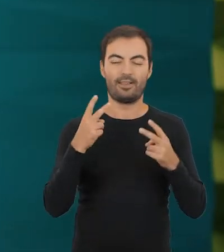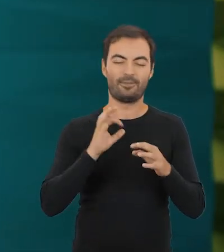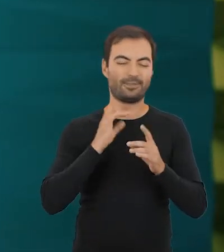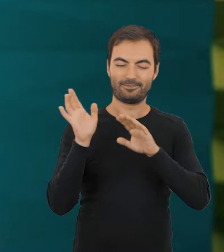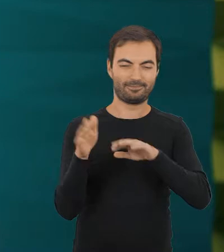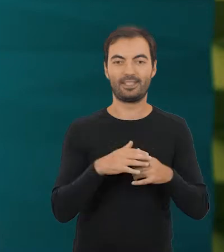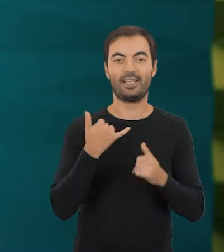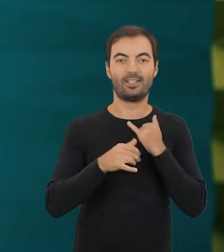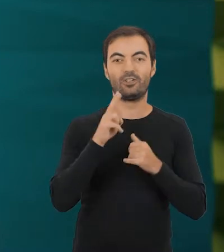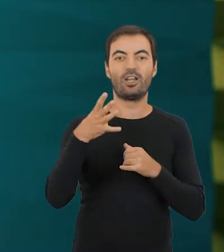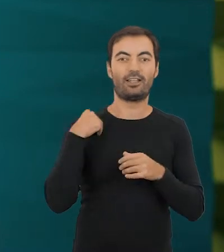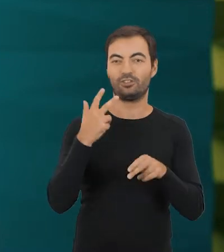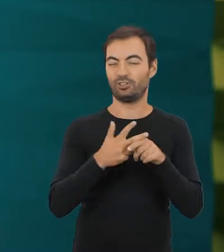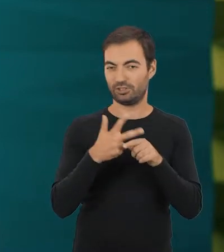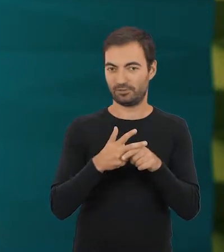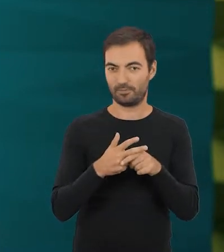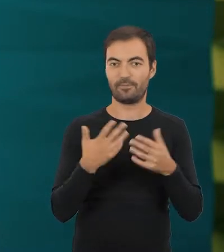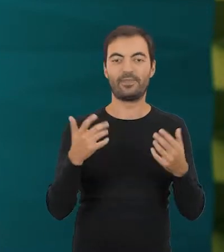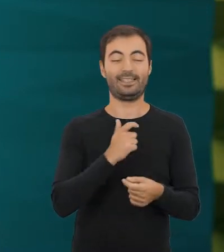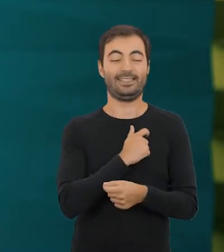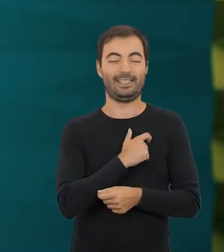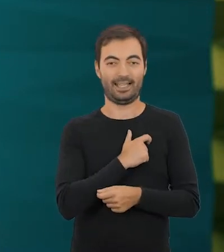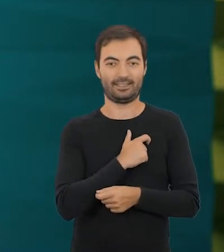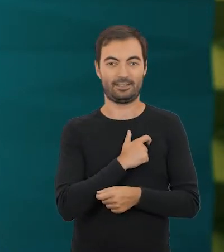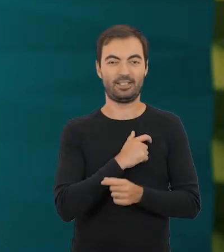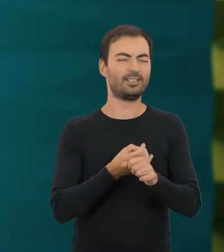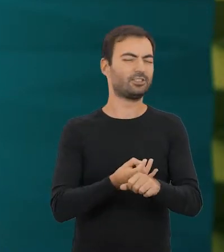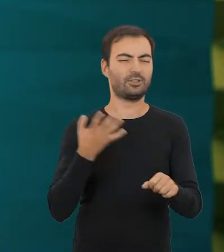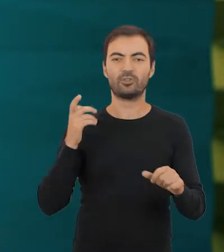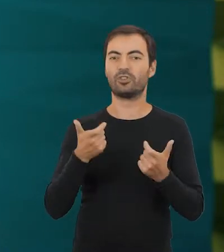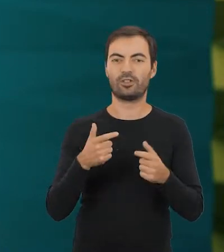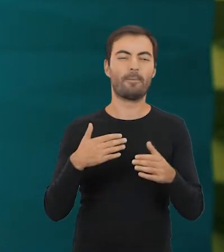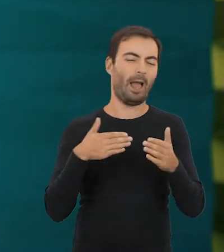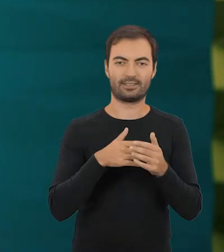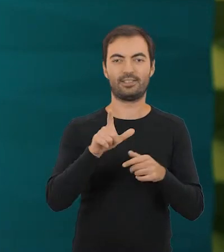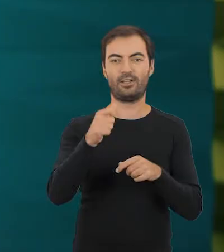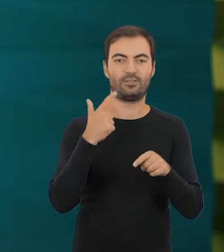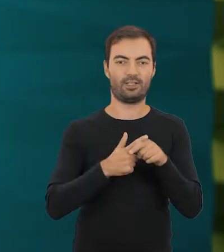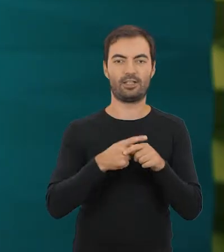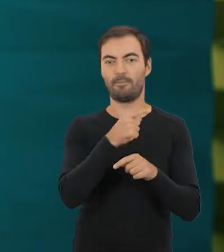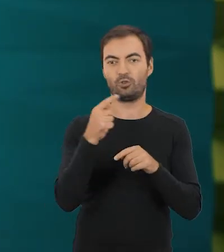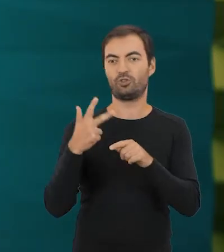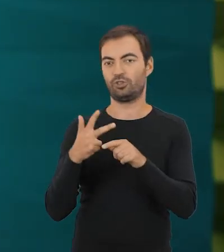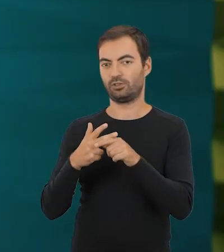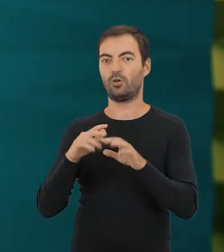jeżeli ktoś ma 30 lat, to jego serce najszybciej może bić 220 - 30, czyli 190 uderzeń na minutę.